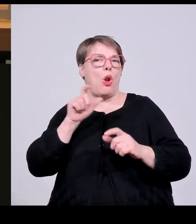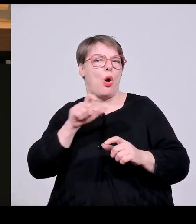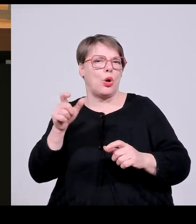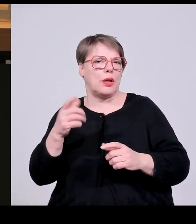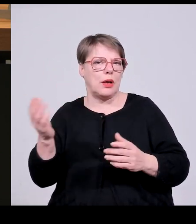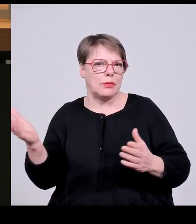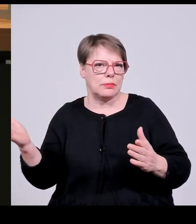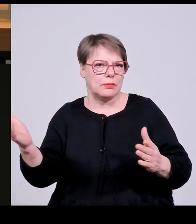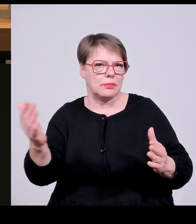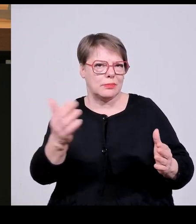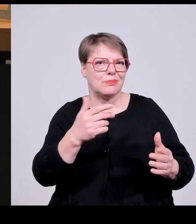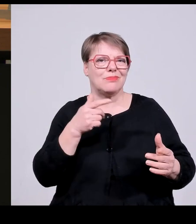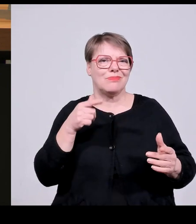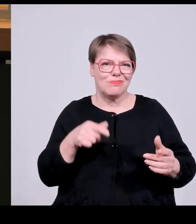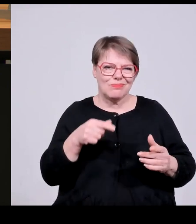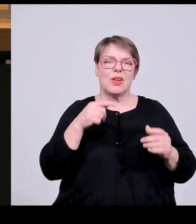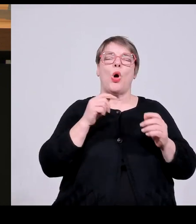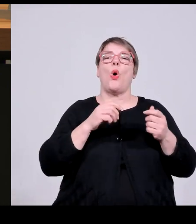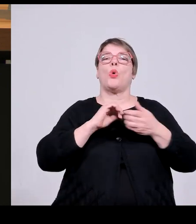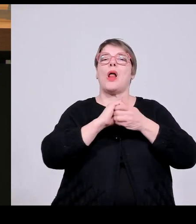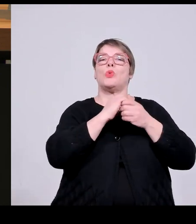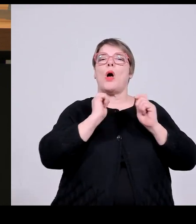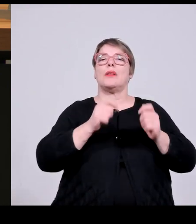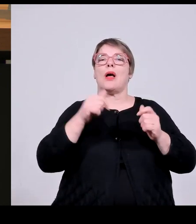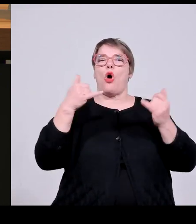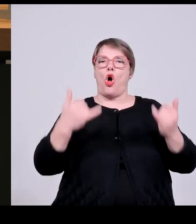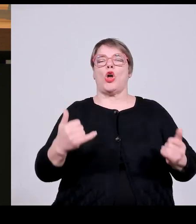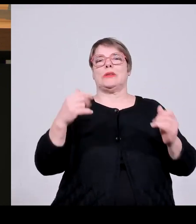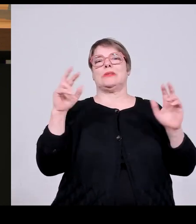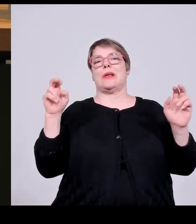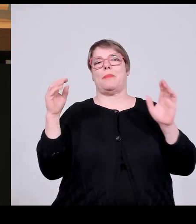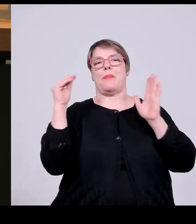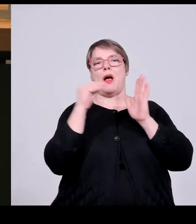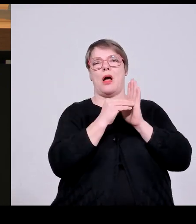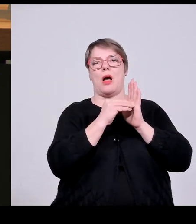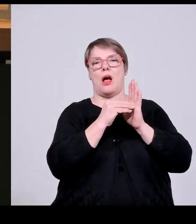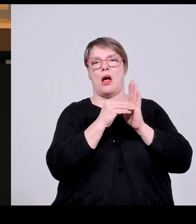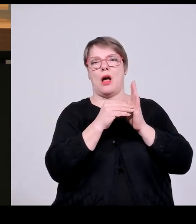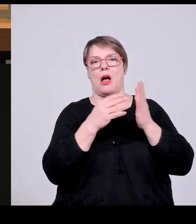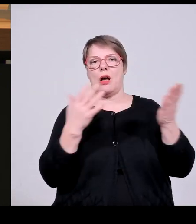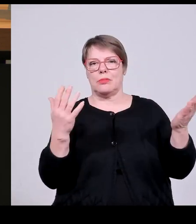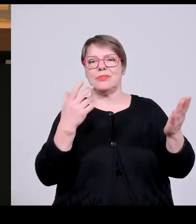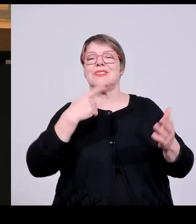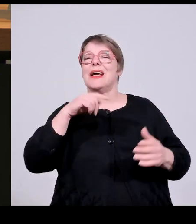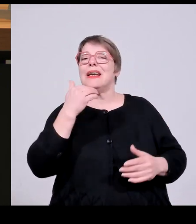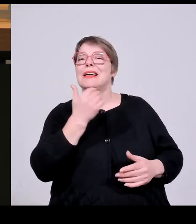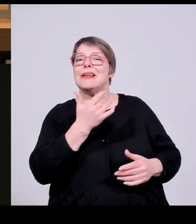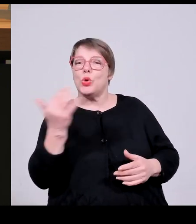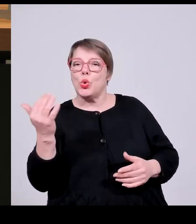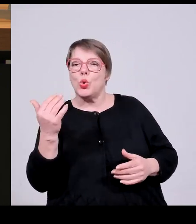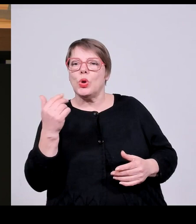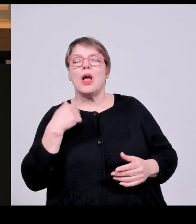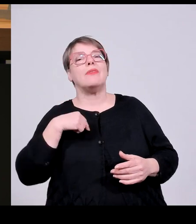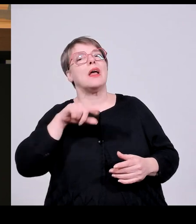unterstützen müssen. Sie hat den Namen Herrn. Wir wollen aus sozialen Klima und stadtentwicklungspolitischen